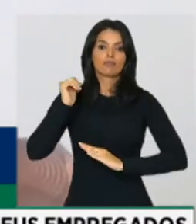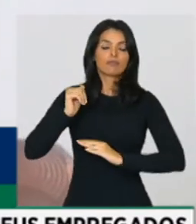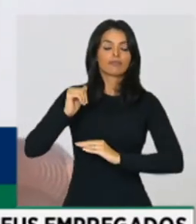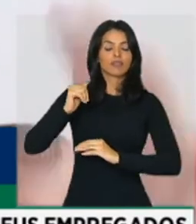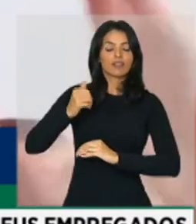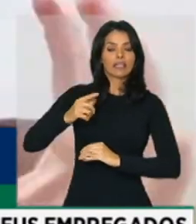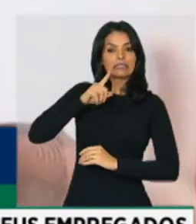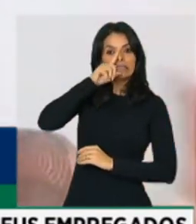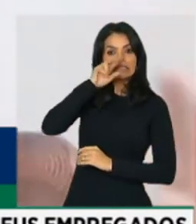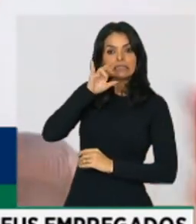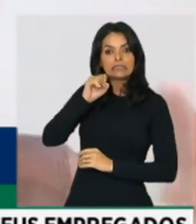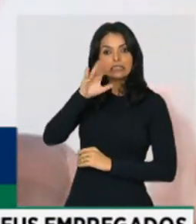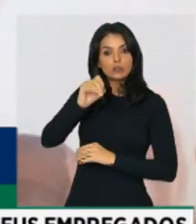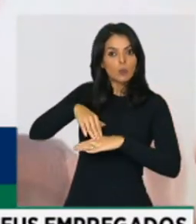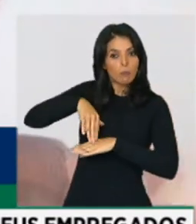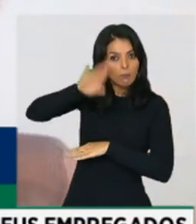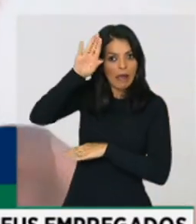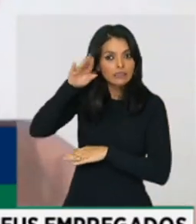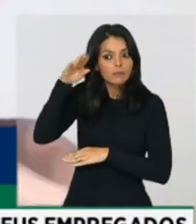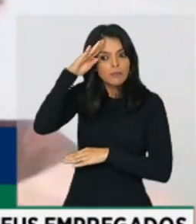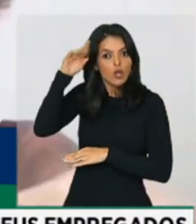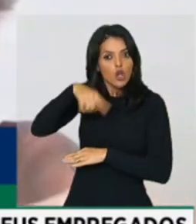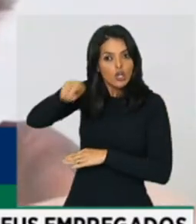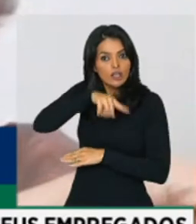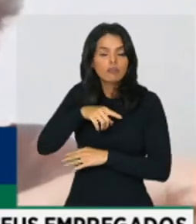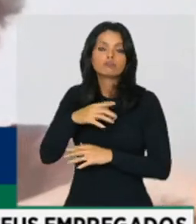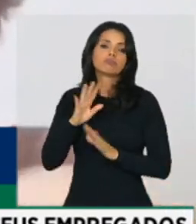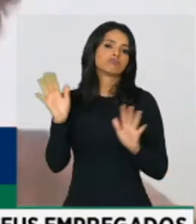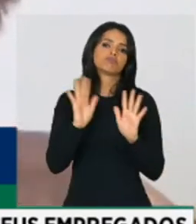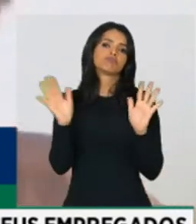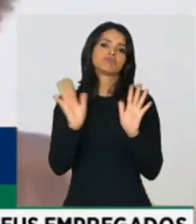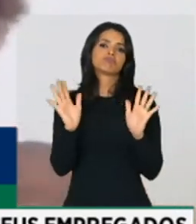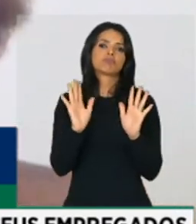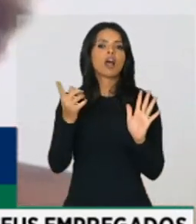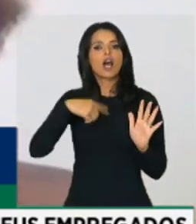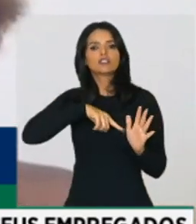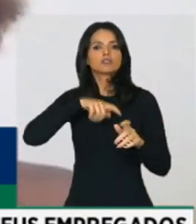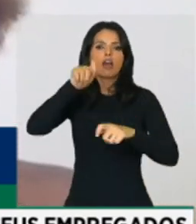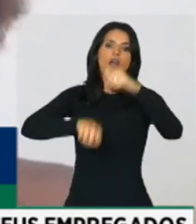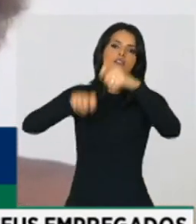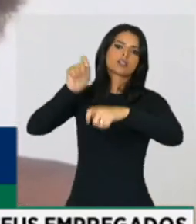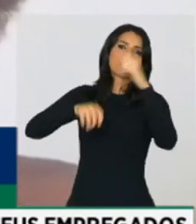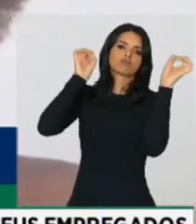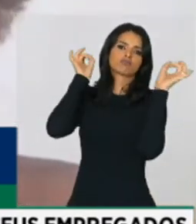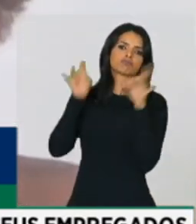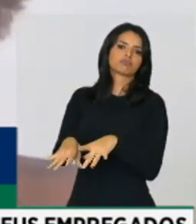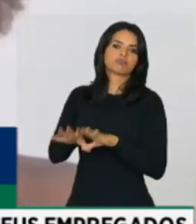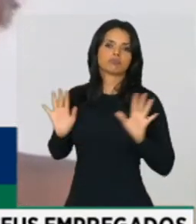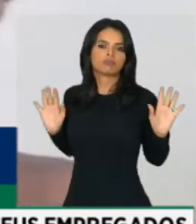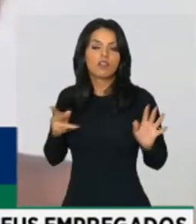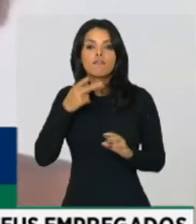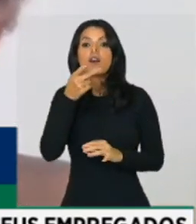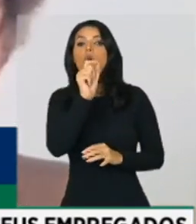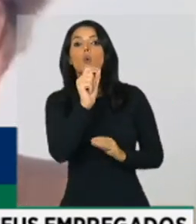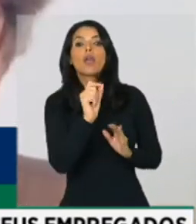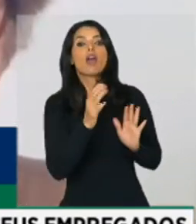PRÓPRIO VÍRUS, ESTAS PRIORIDADES NÓS... A CÂMARA ESTÁ RASGANDO NESSE MOMENTO. E ESTÁ DIZENDO QUE BATE CONTINÊNCIA PARA... PARA UM